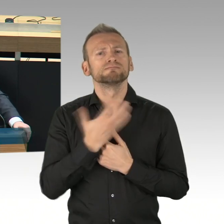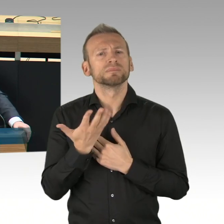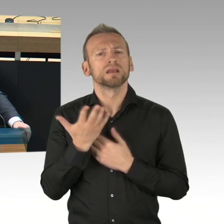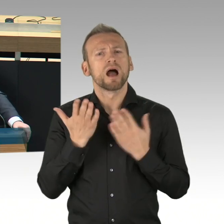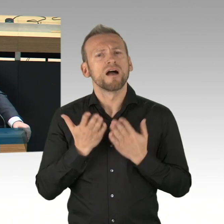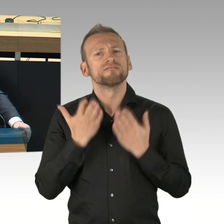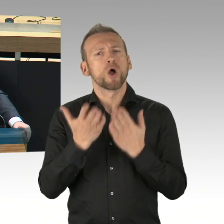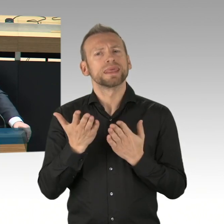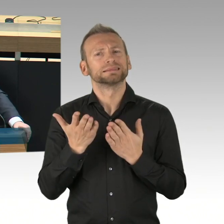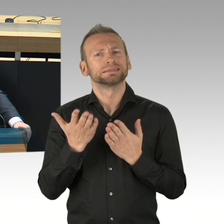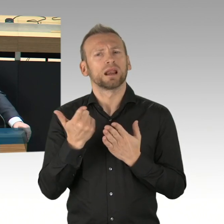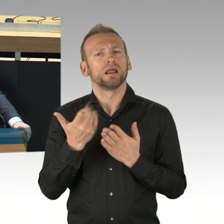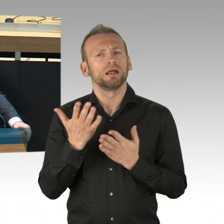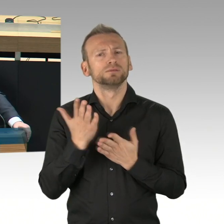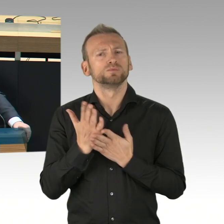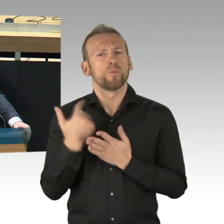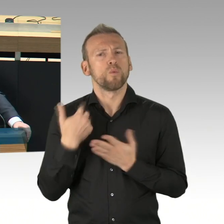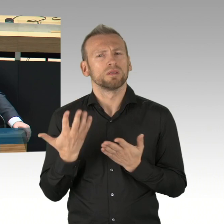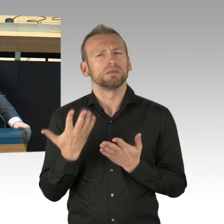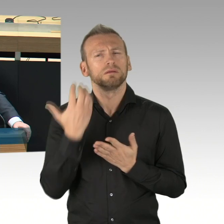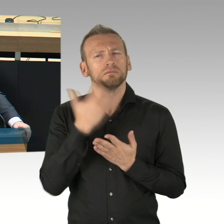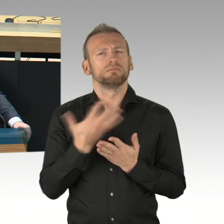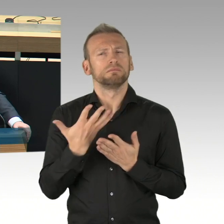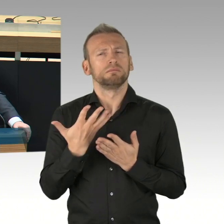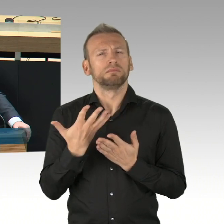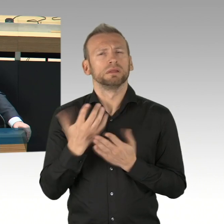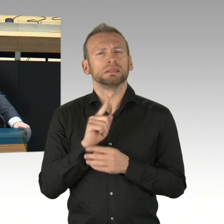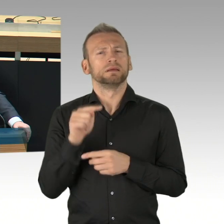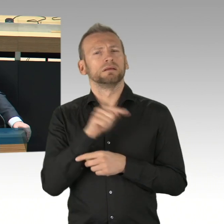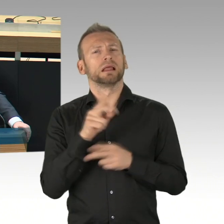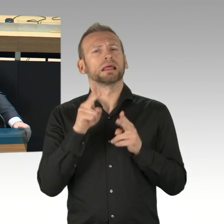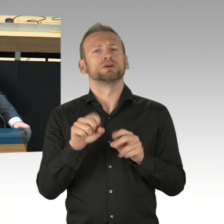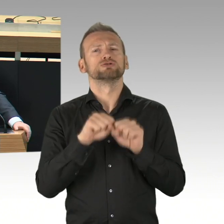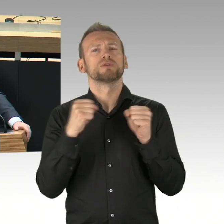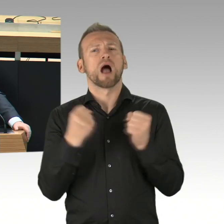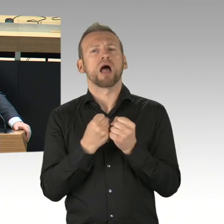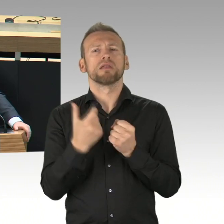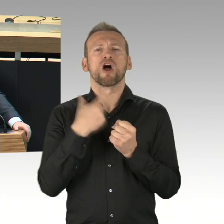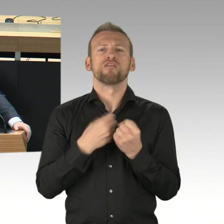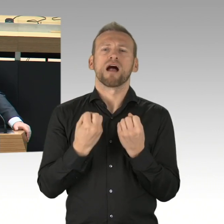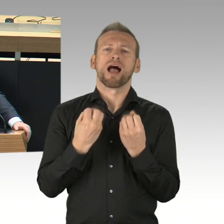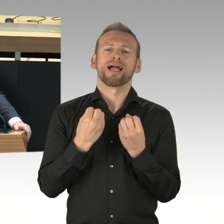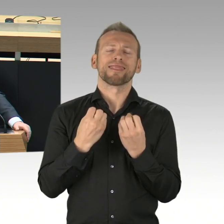weil während in Zukunft sein Vermieter ihn verklagen wird auf Einhaltung des Vertrages ...